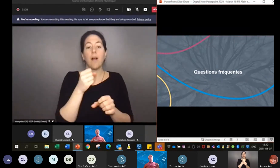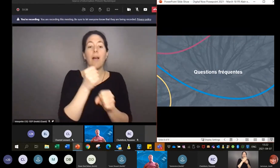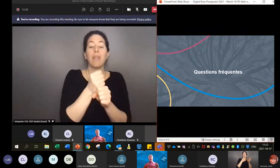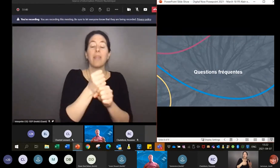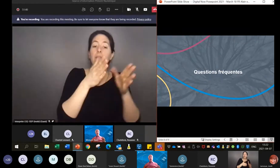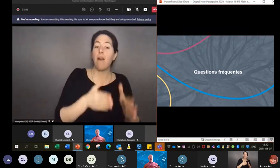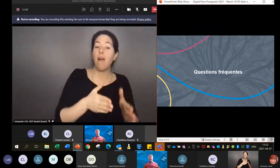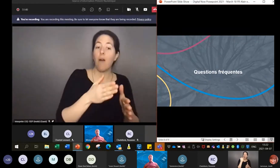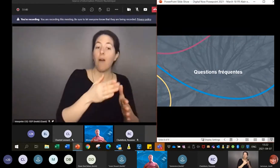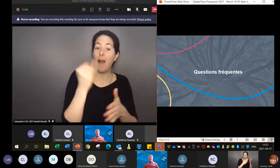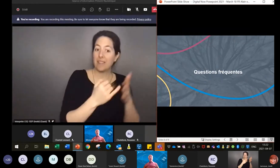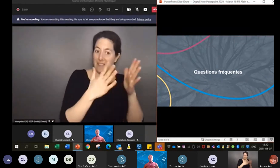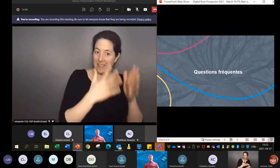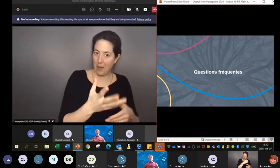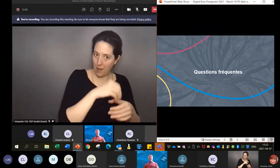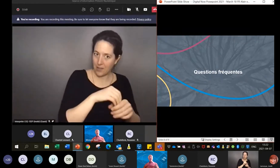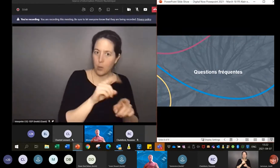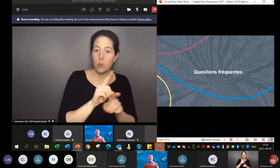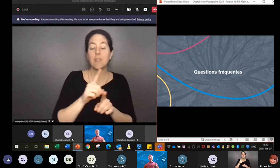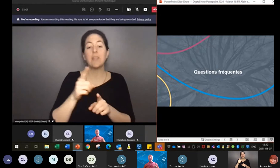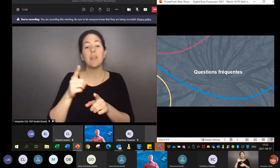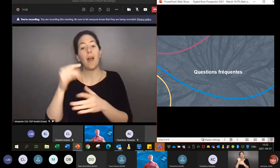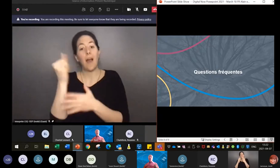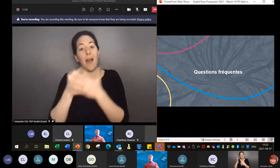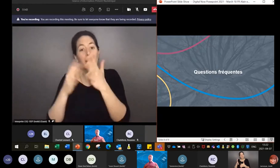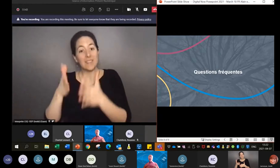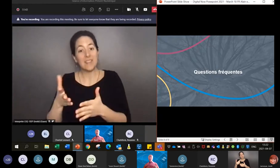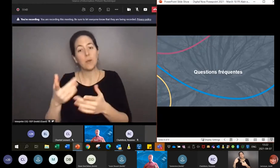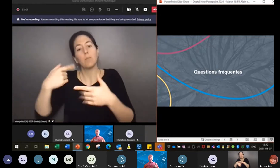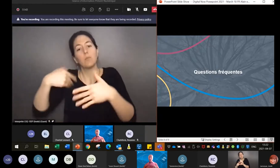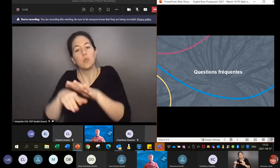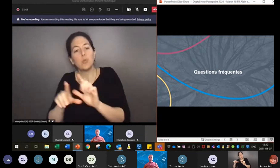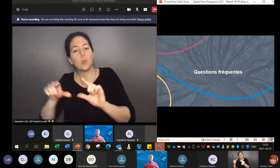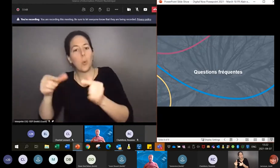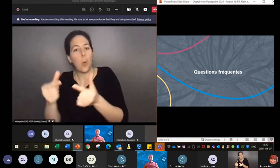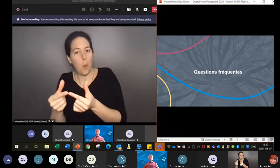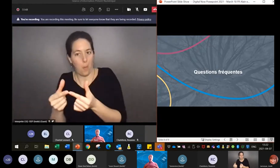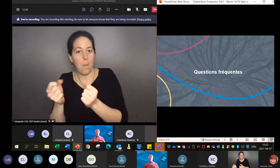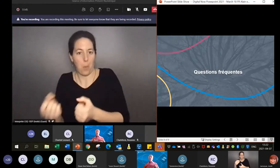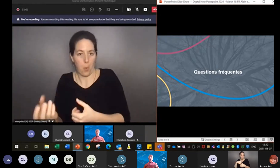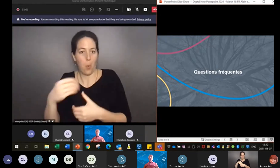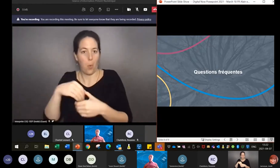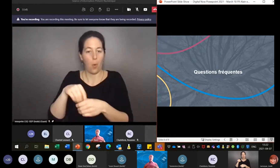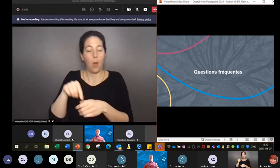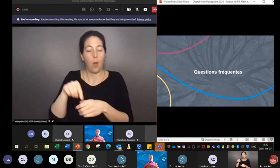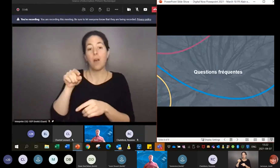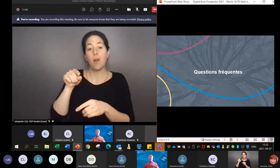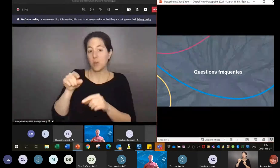Il est important de garder à l’esprit que cette initiative reconnaît comme dépenses admissibles